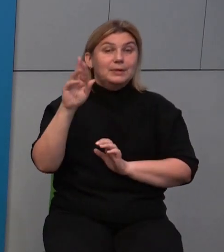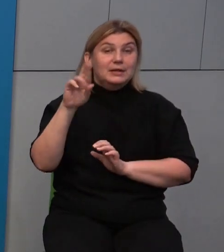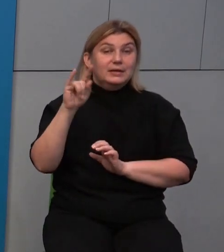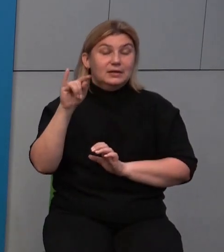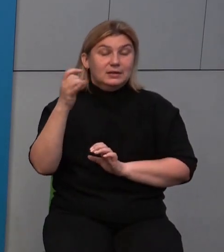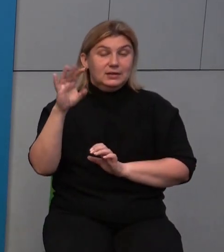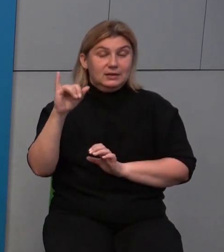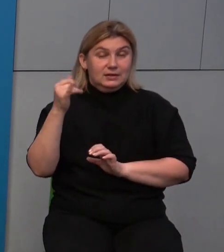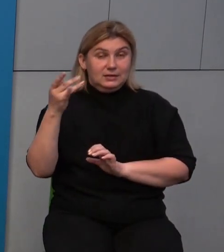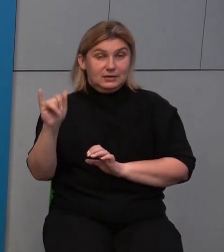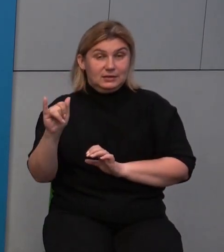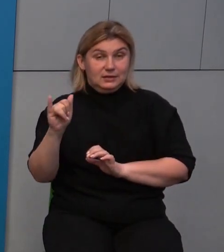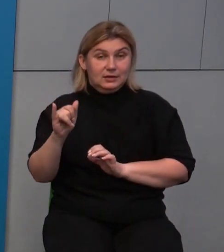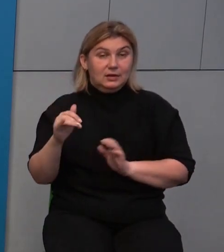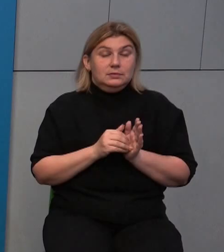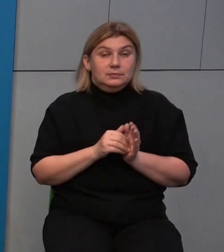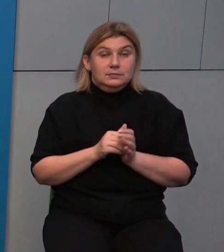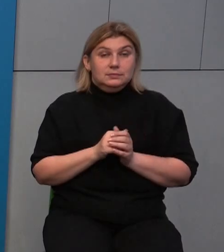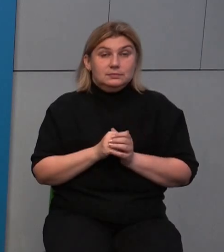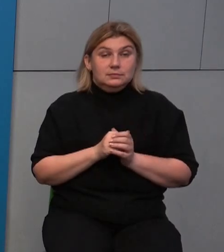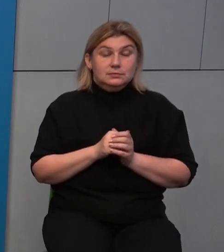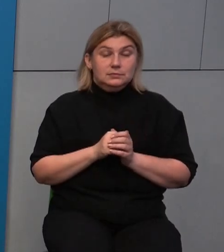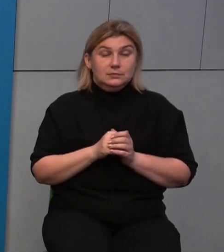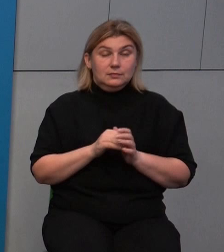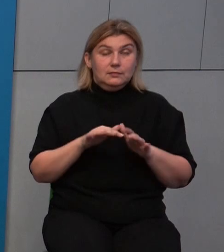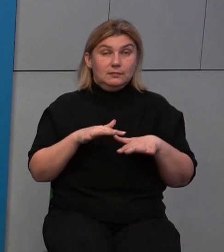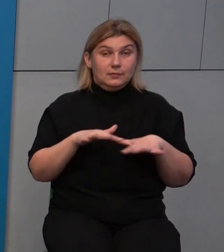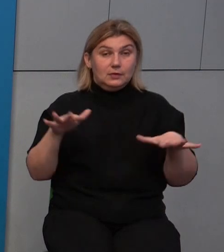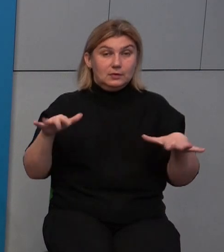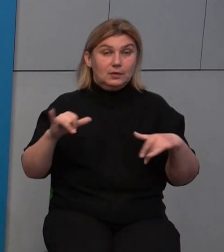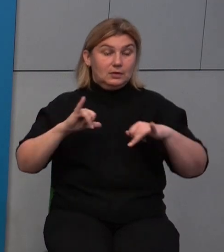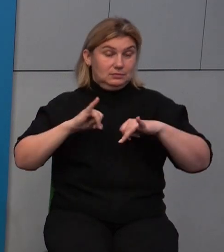Naprawdę trzeba dużo, według mnie, wysiłku,